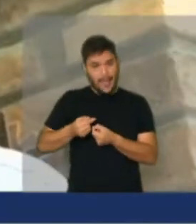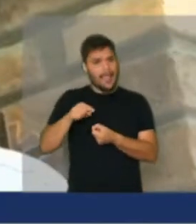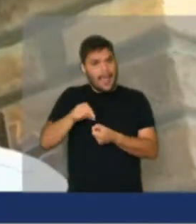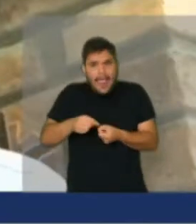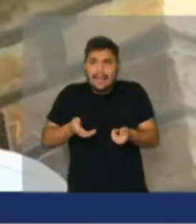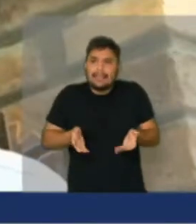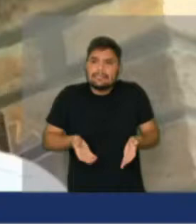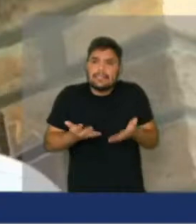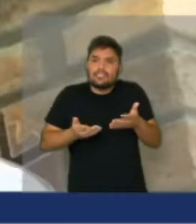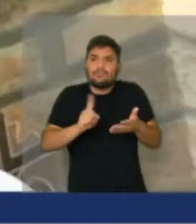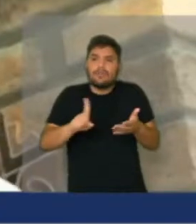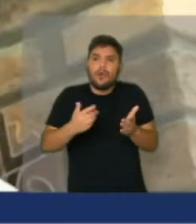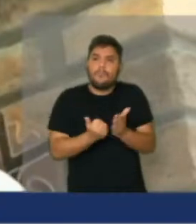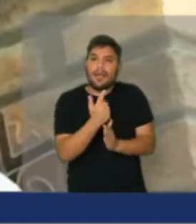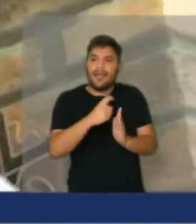IMPOSTOS. ENQUANTO O POVO BRASILEIRO, SEGUNDO ELE, NÃO